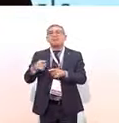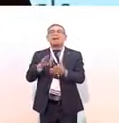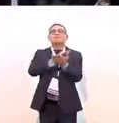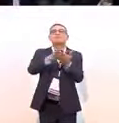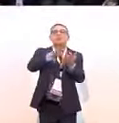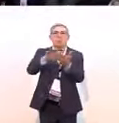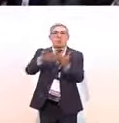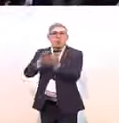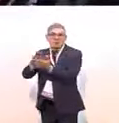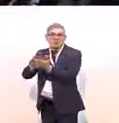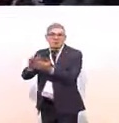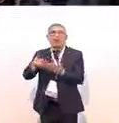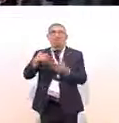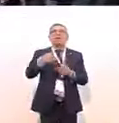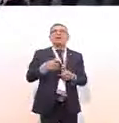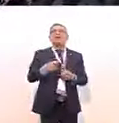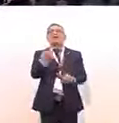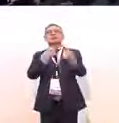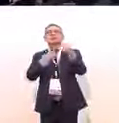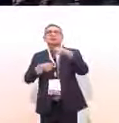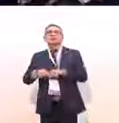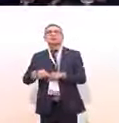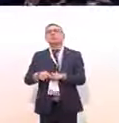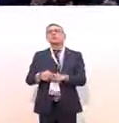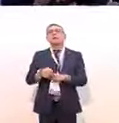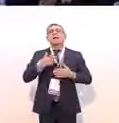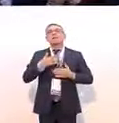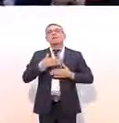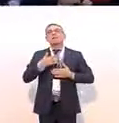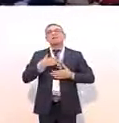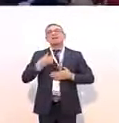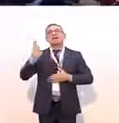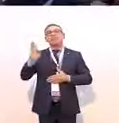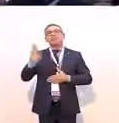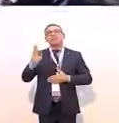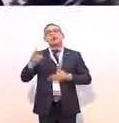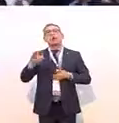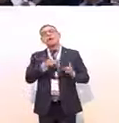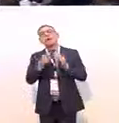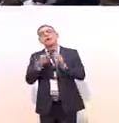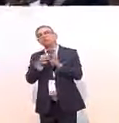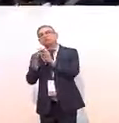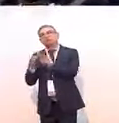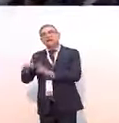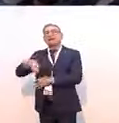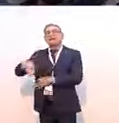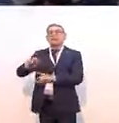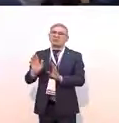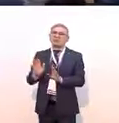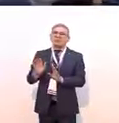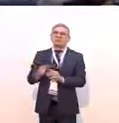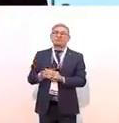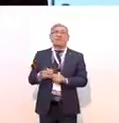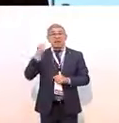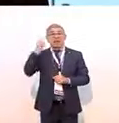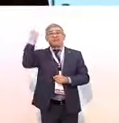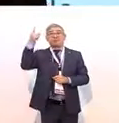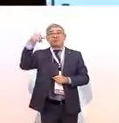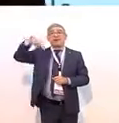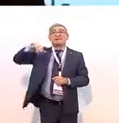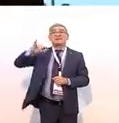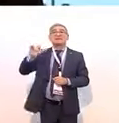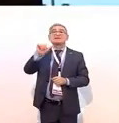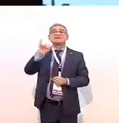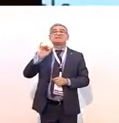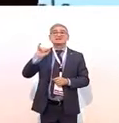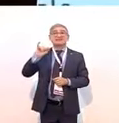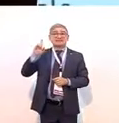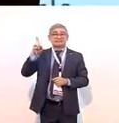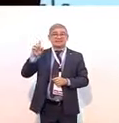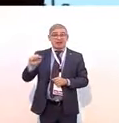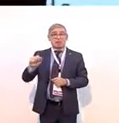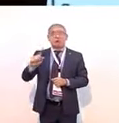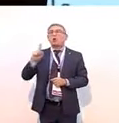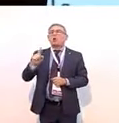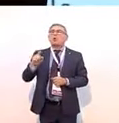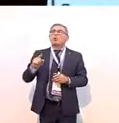Bagnoli ai napoletani e all’Italia. E mi veniva in mente Nisida: una storia di riscatto,